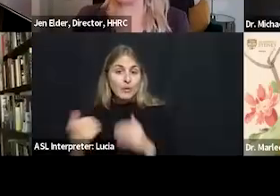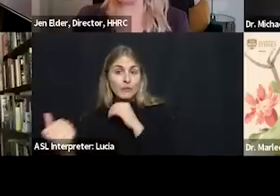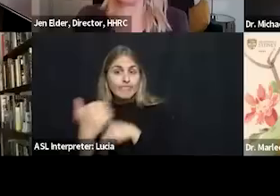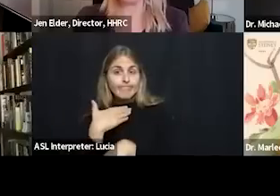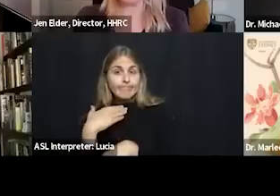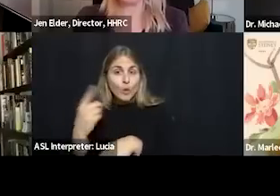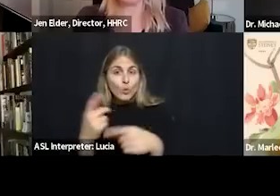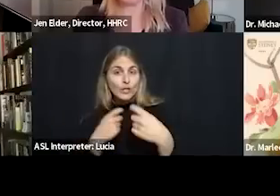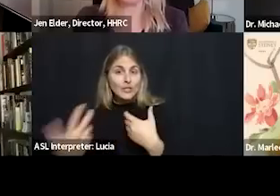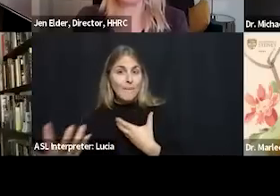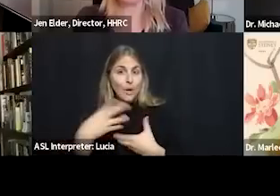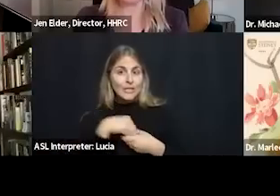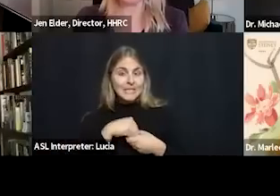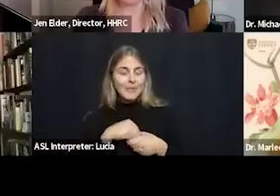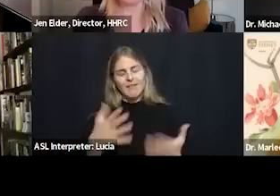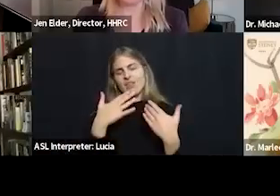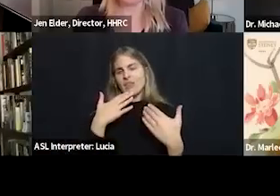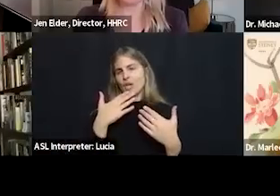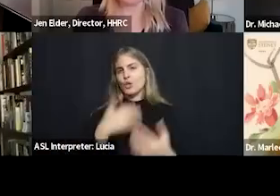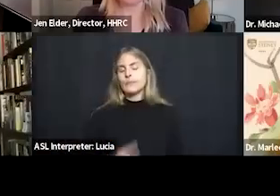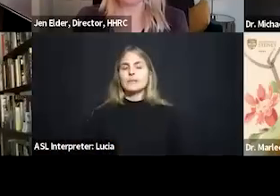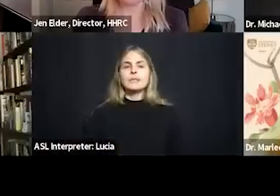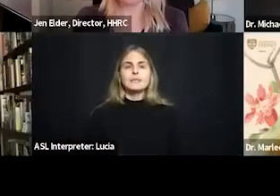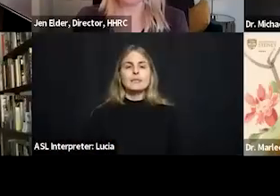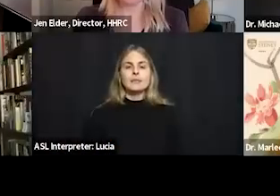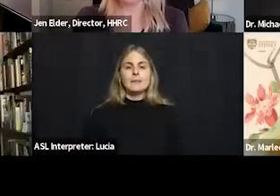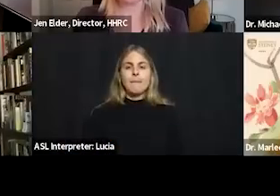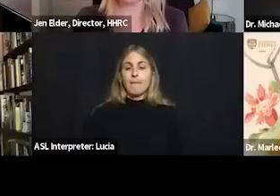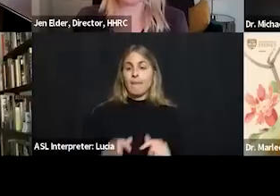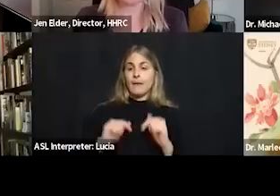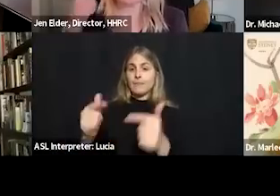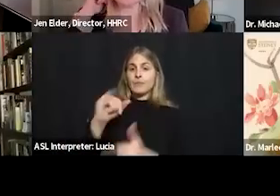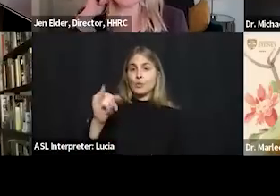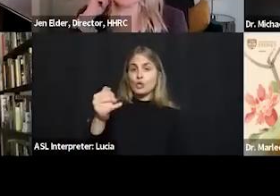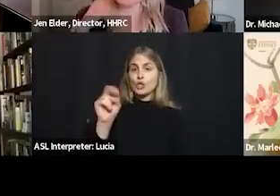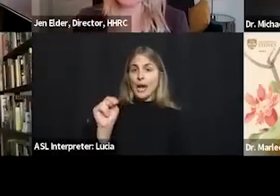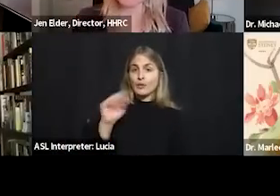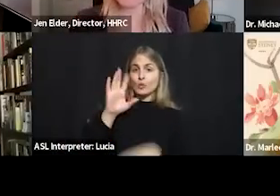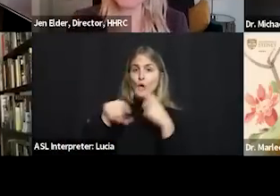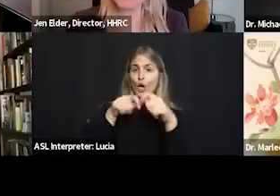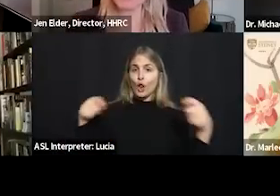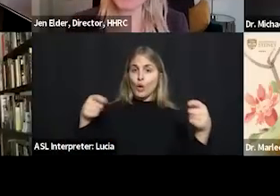y participar en la sesión. Le voy a pasar la palabra a Jen para que de cierre.